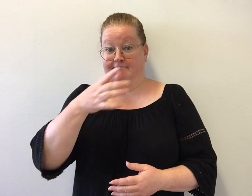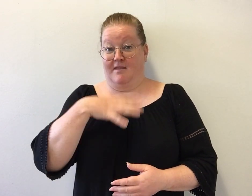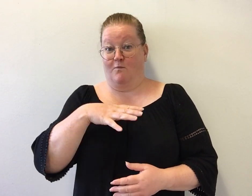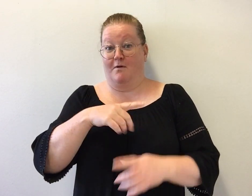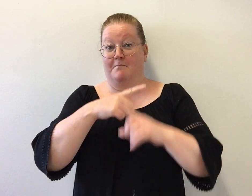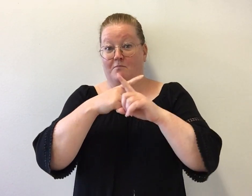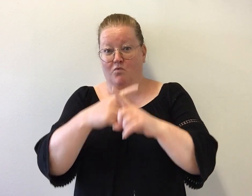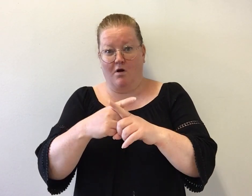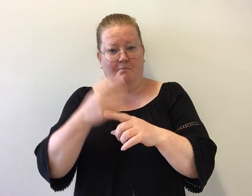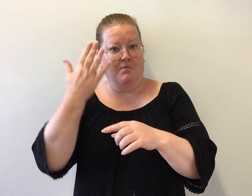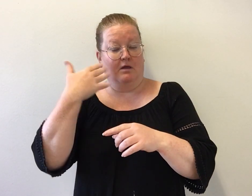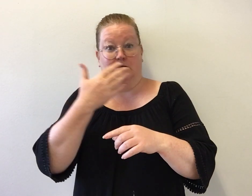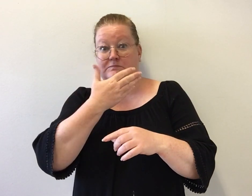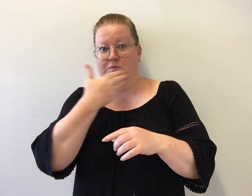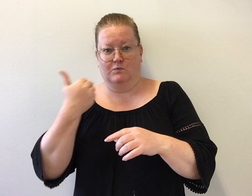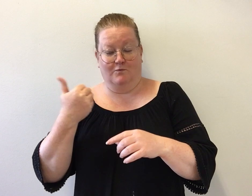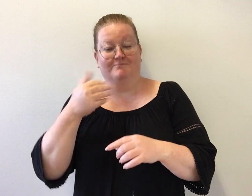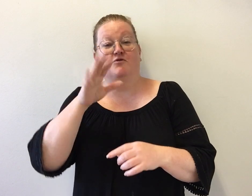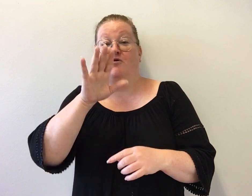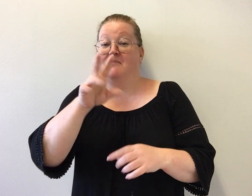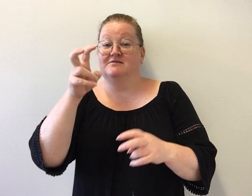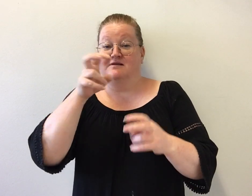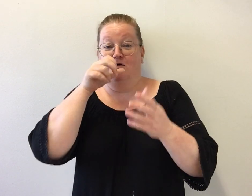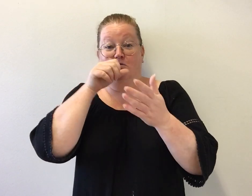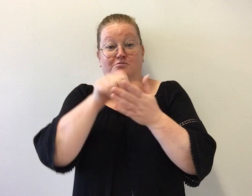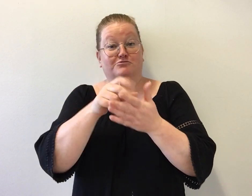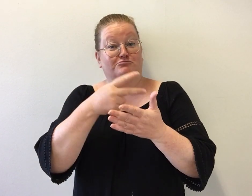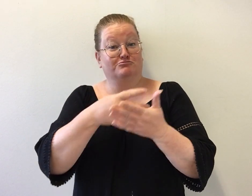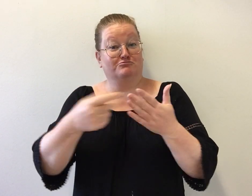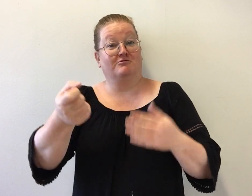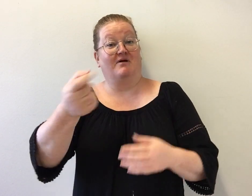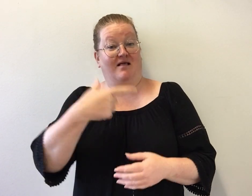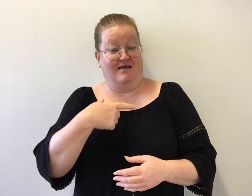Oletko tulossa ensi kertaa mukaan? Lähetä minulle s-postiosoitteesi, -